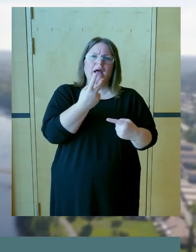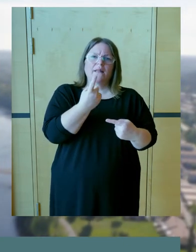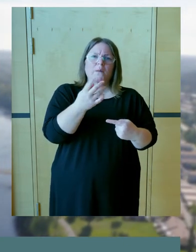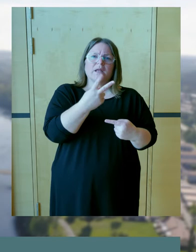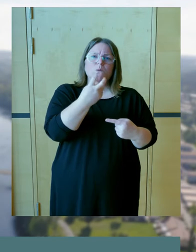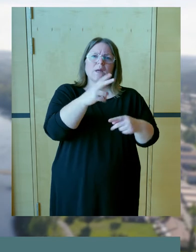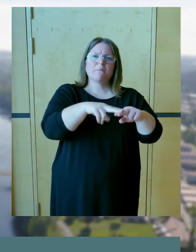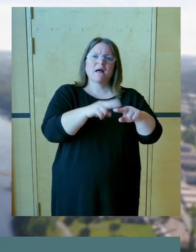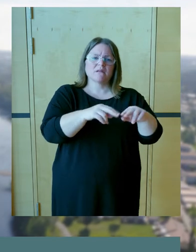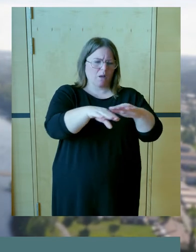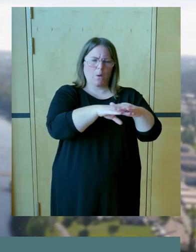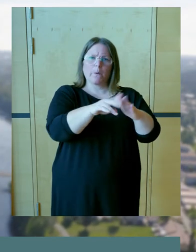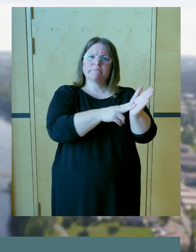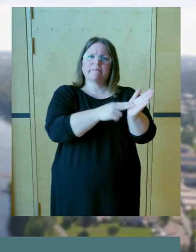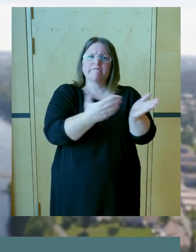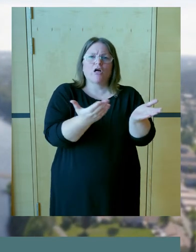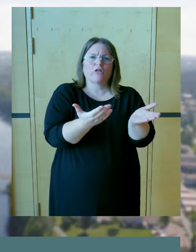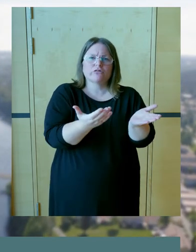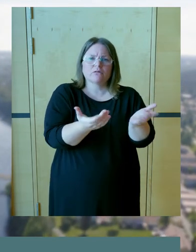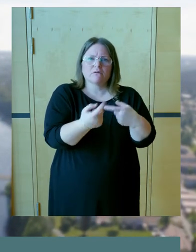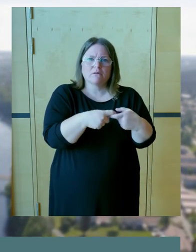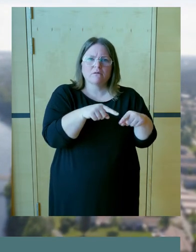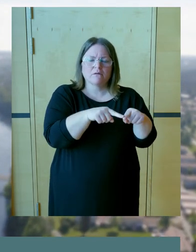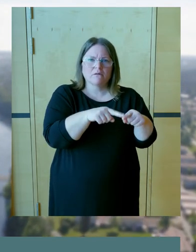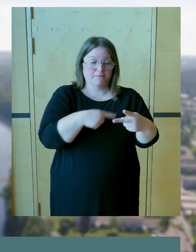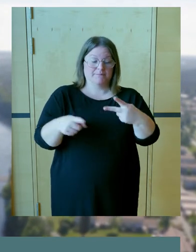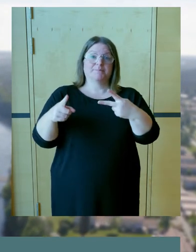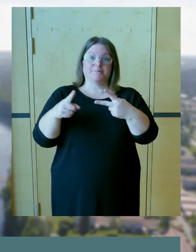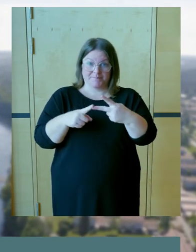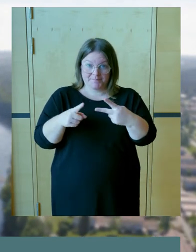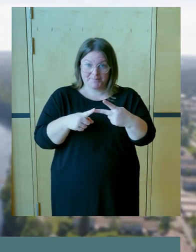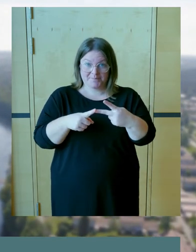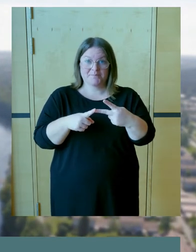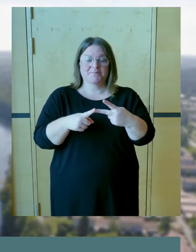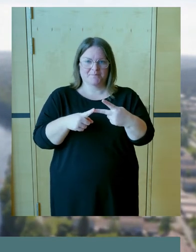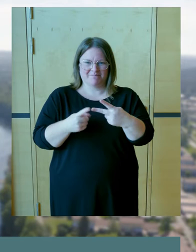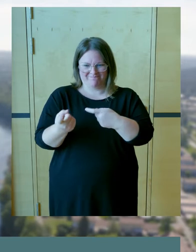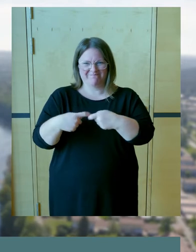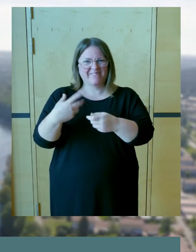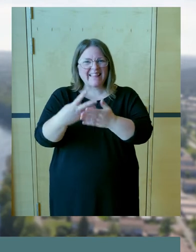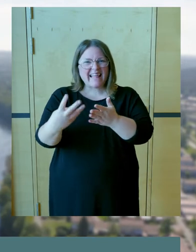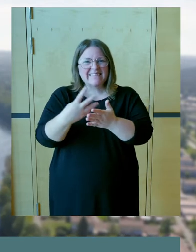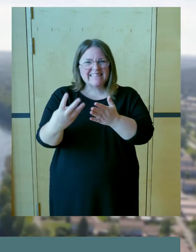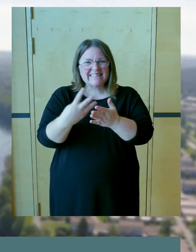Fråga 2 Som jag har grisar till texten under rubriken sammanfattning